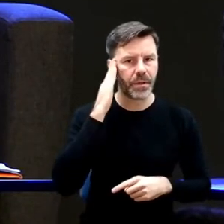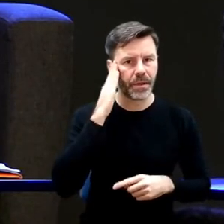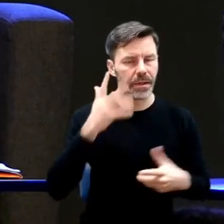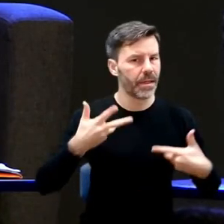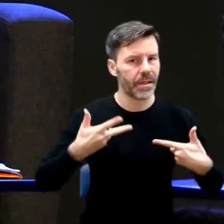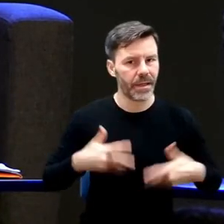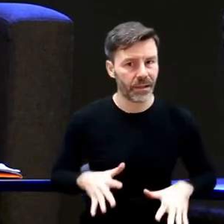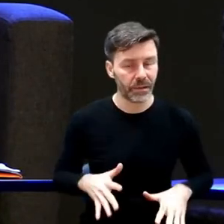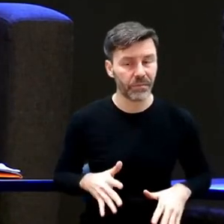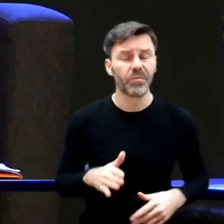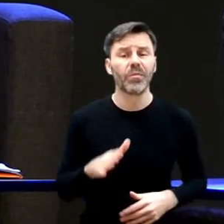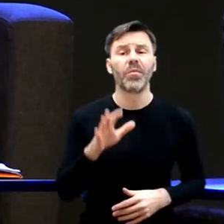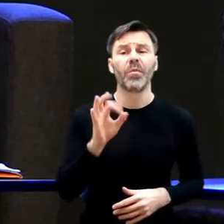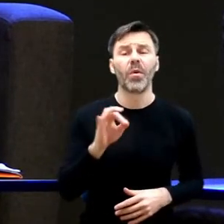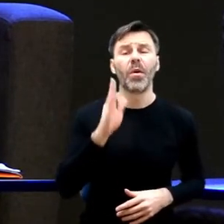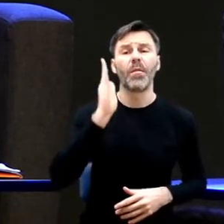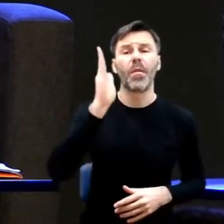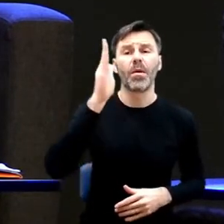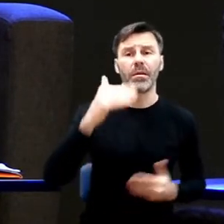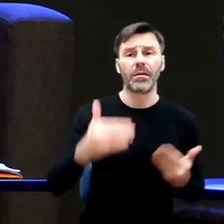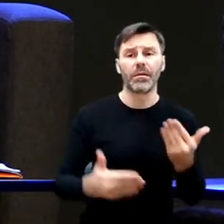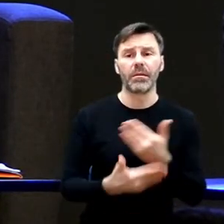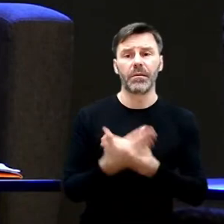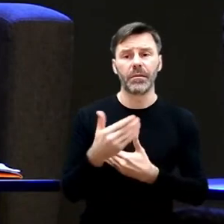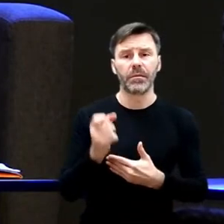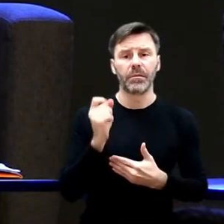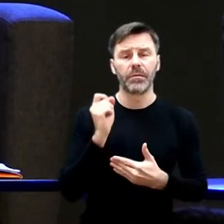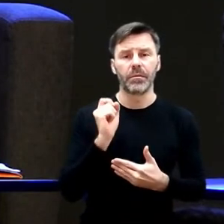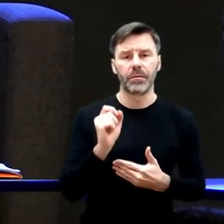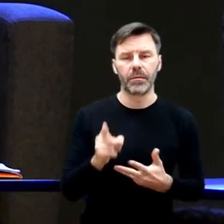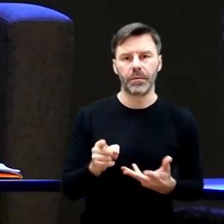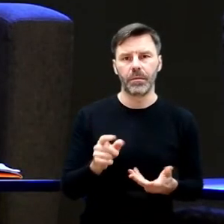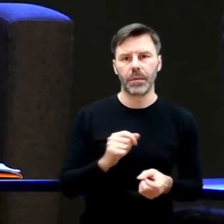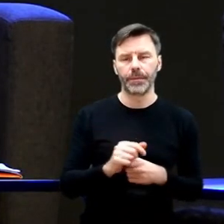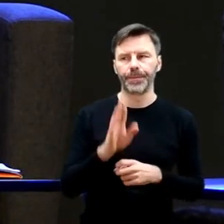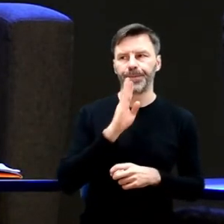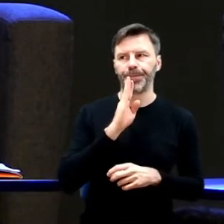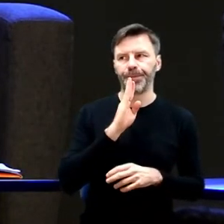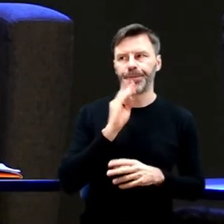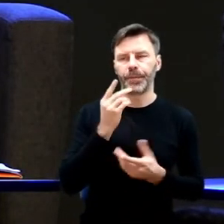I potem mamy do czynienia z takimi wybuchami, to są bomby,